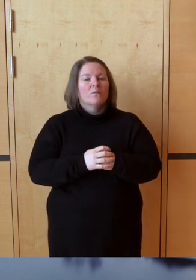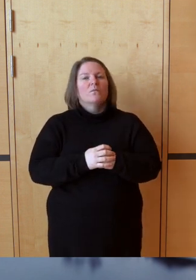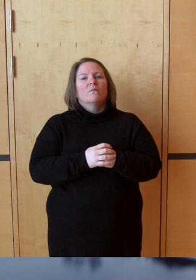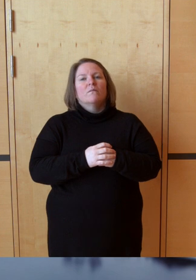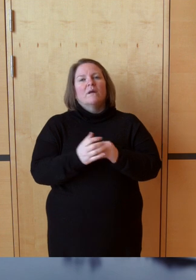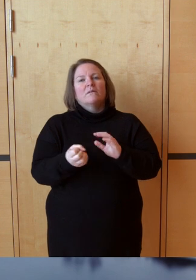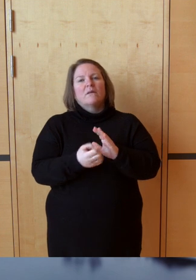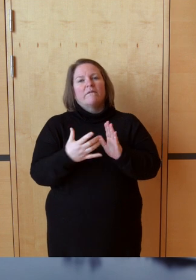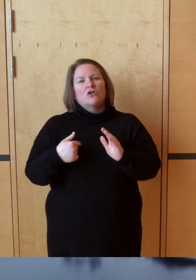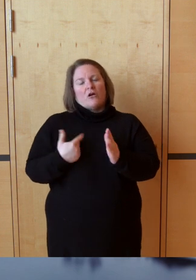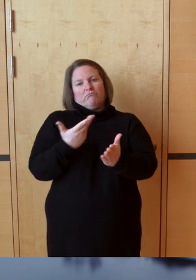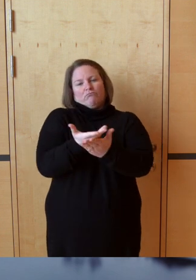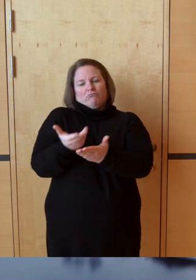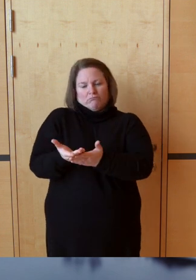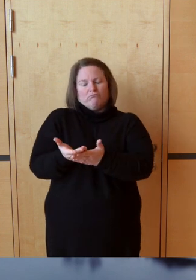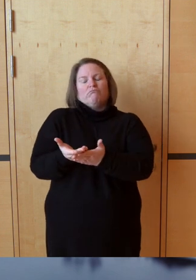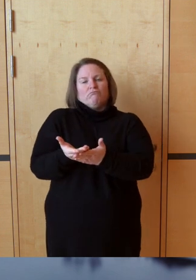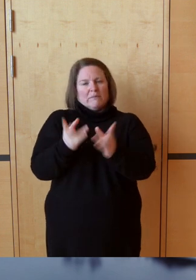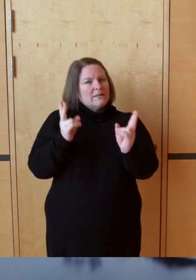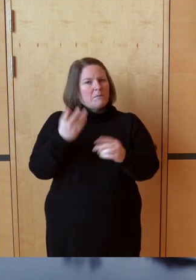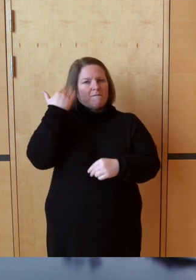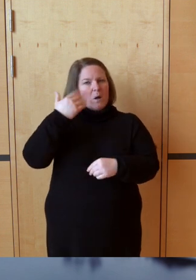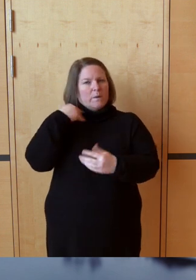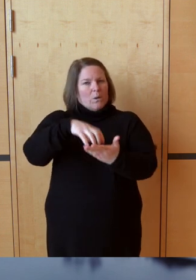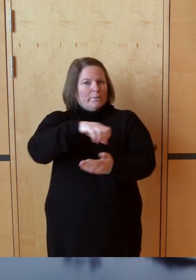De brukar lägga precis som i Kommunstyrelsen Tack så mycket roligt